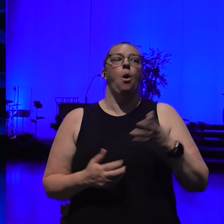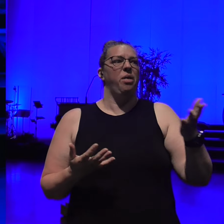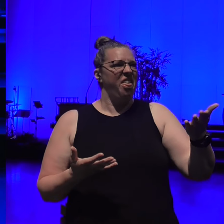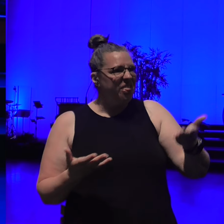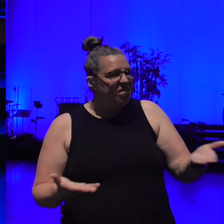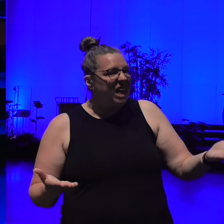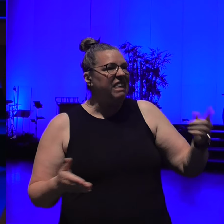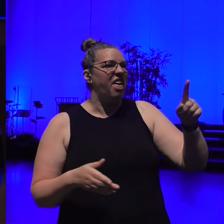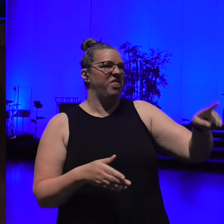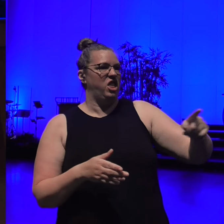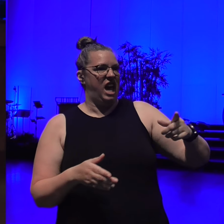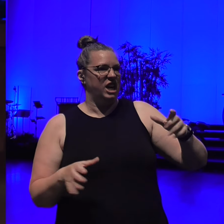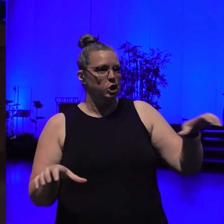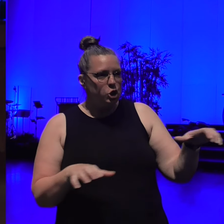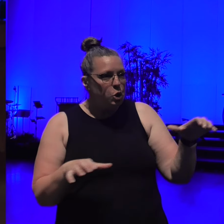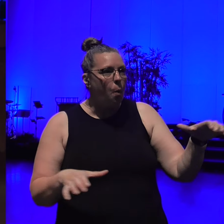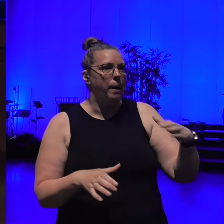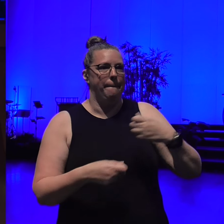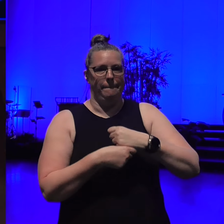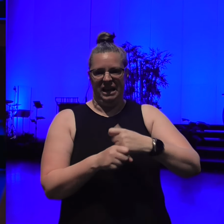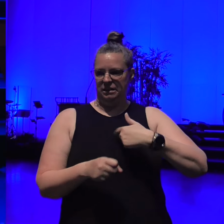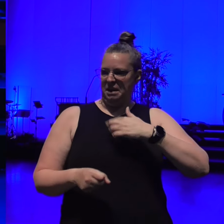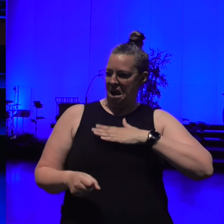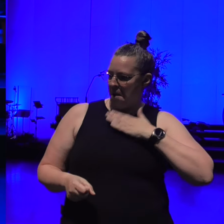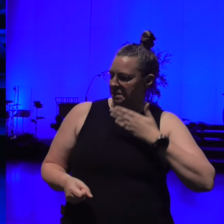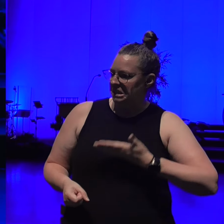enojar tanto Y los perseguimos y los perseguimos y no nos damos cuenta de que cuanto más los perseguimos, más